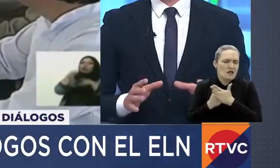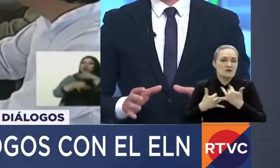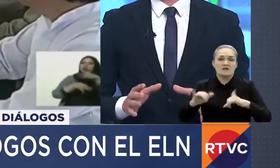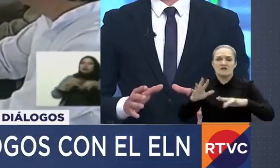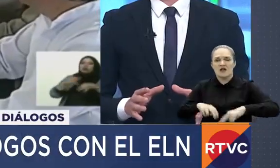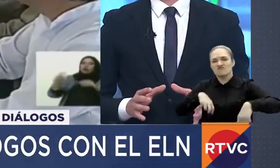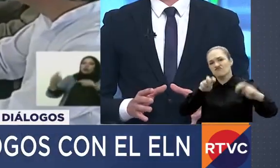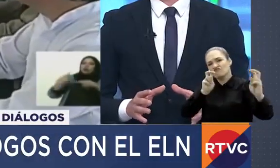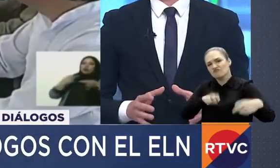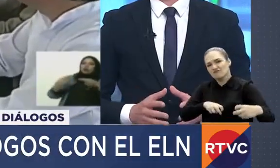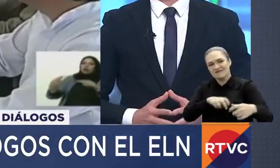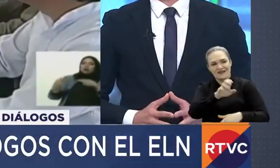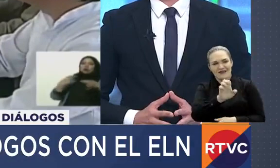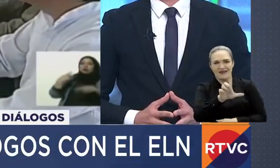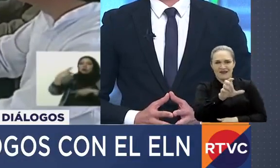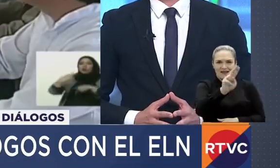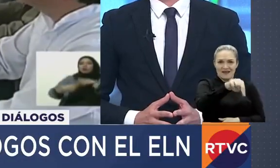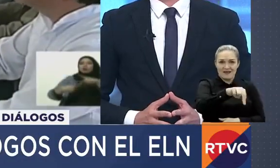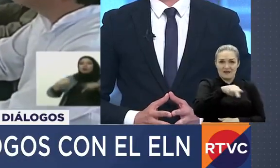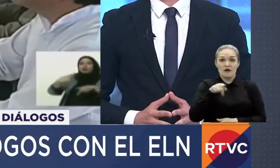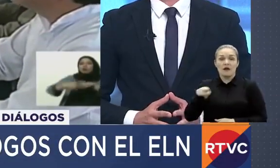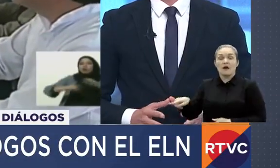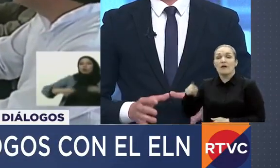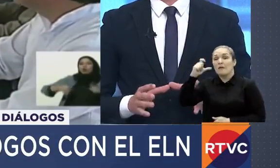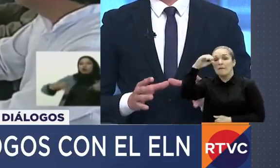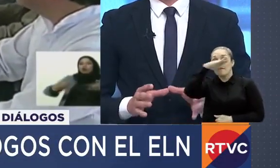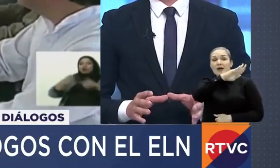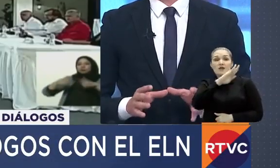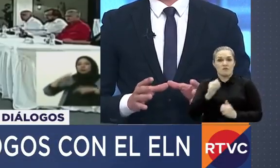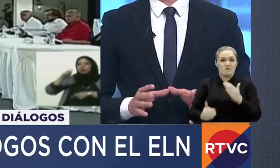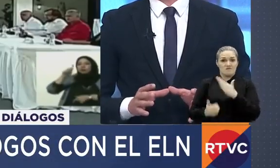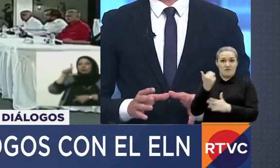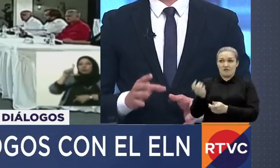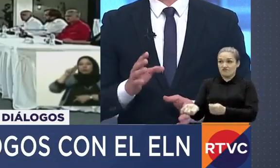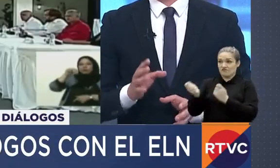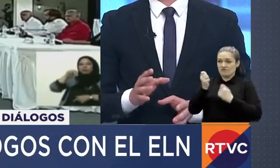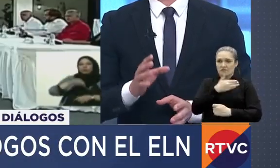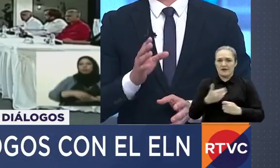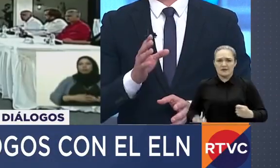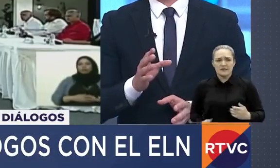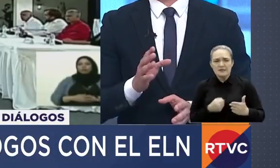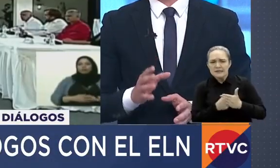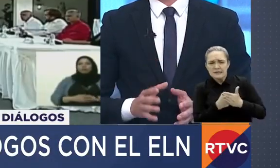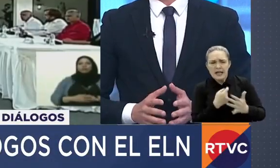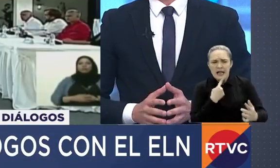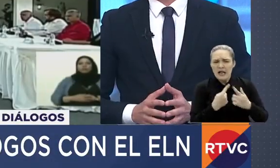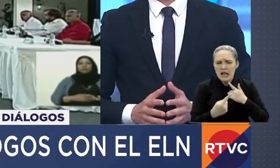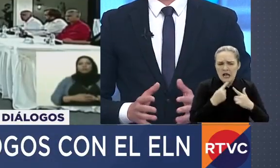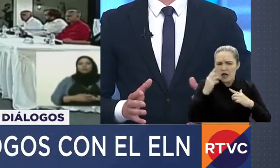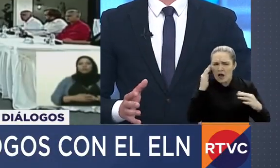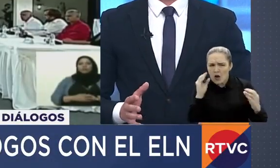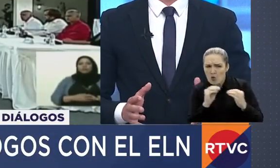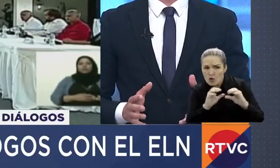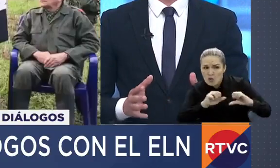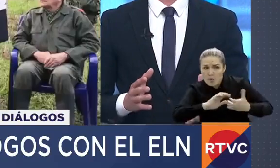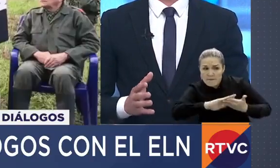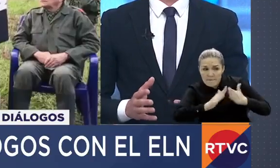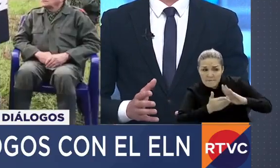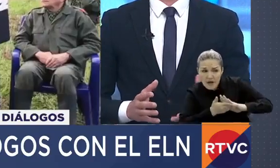BUENAS NOCHES, MUCHOS LOS INTENTOS QUE SE HAN HECHO PARA QUE EL GOBIERNO NACIONAL EL Y EL